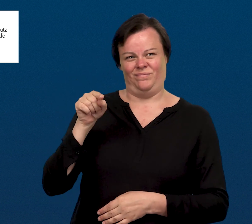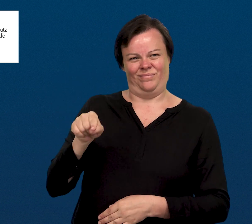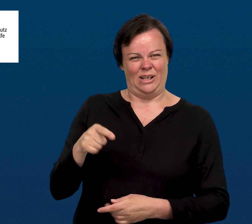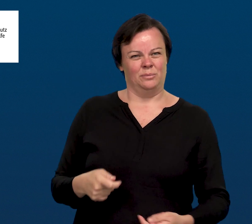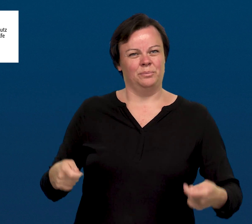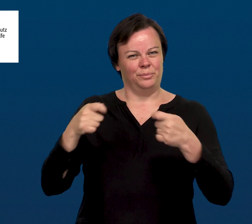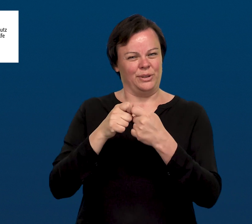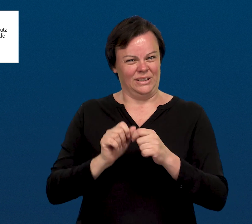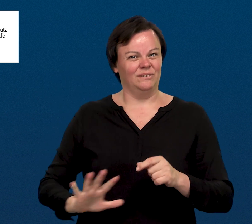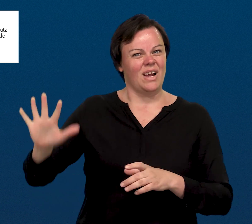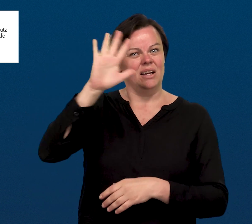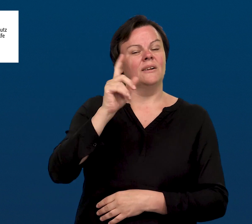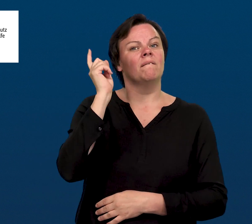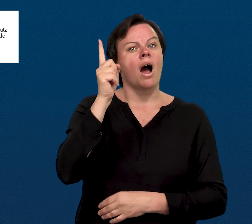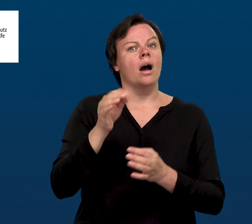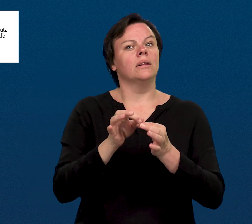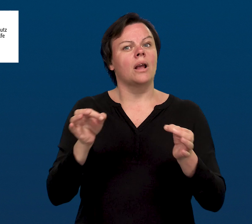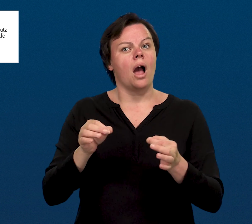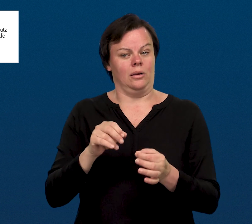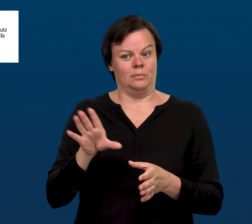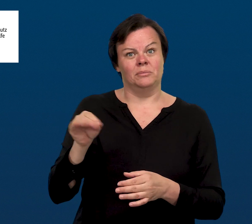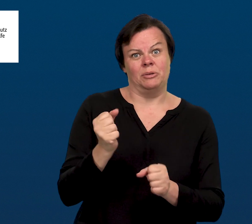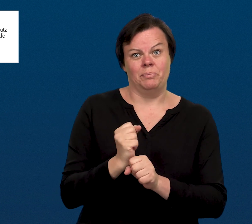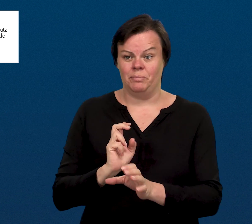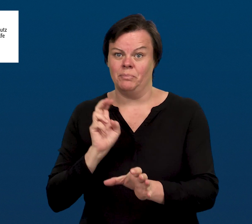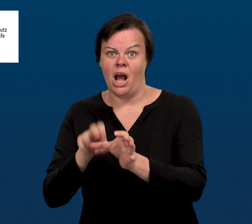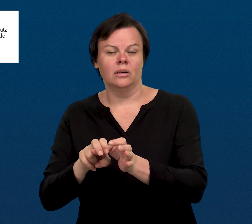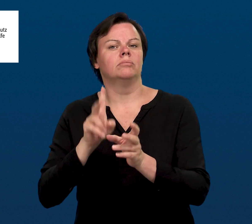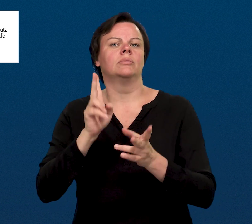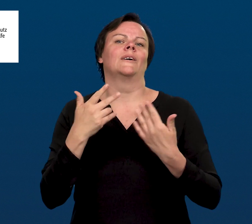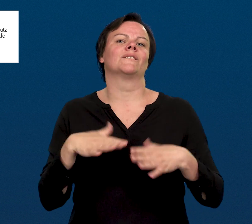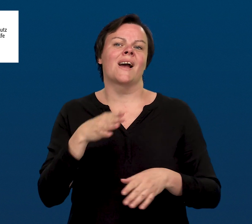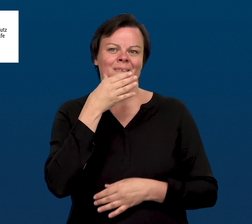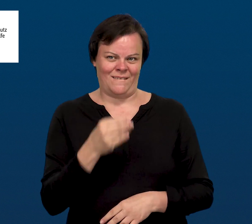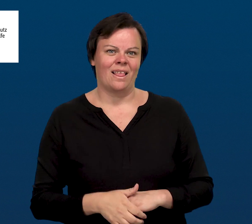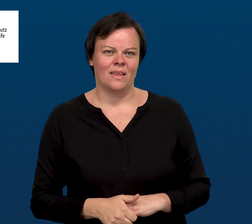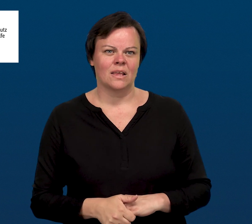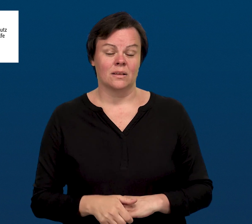Die Teilnahme am Bundesweiten Warntag ist freiwillig.